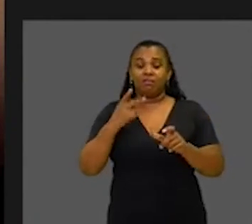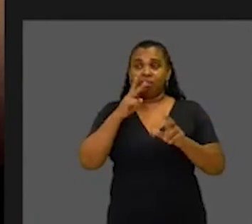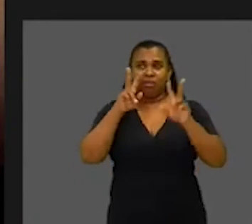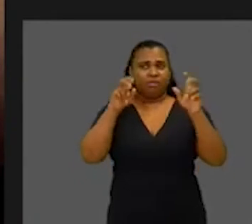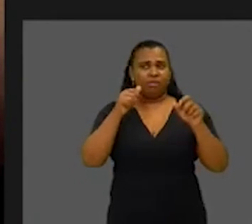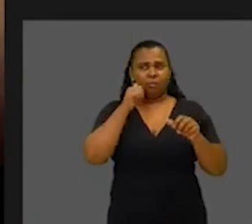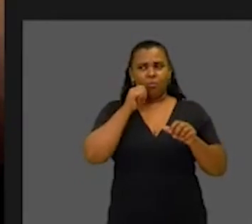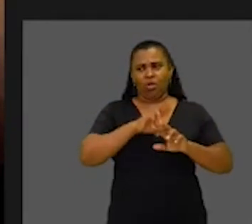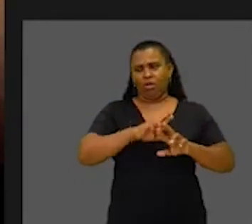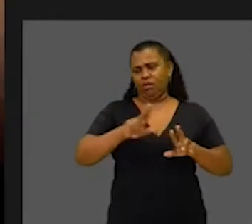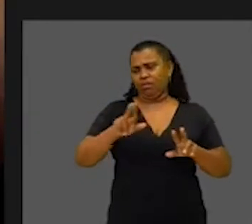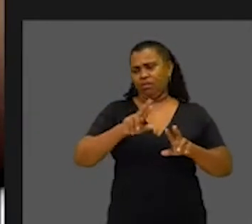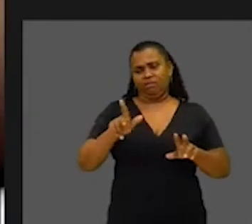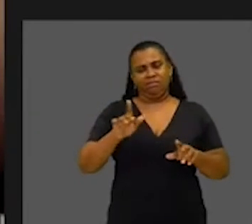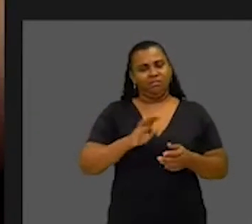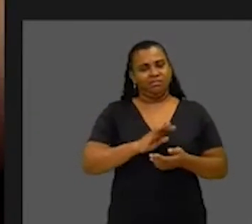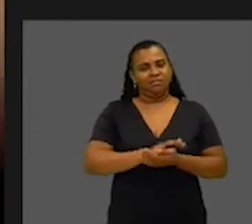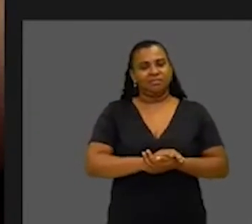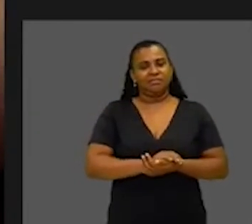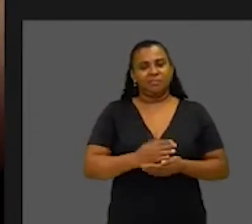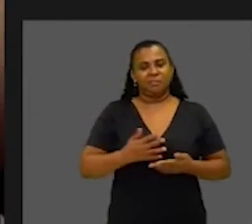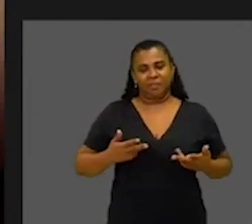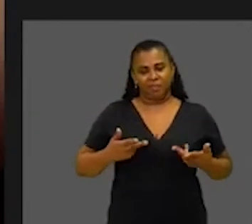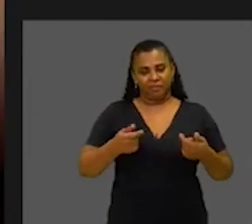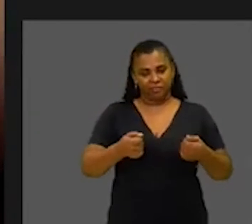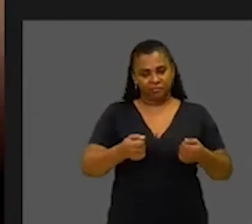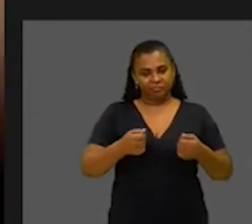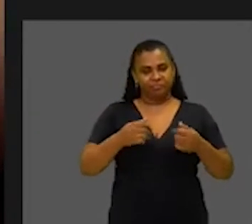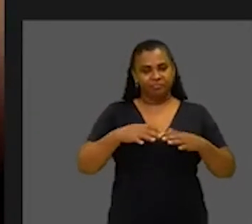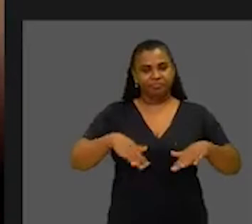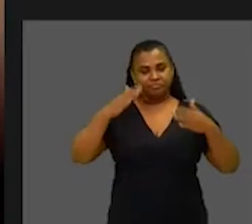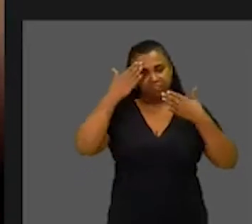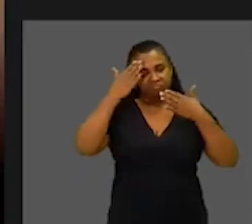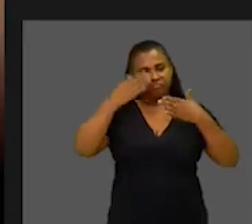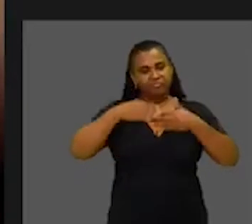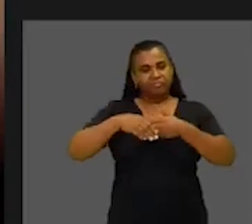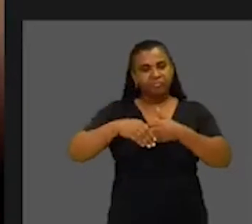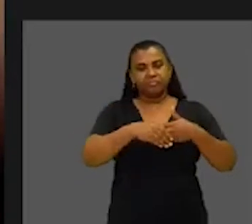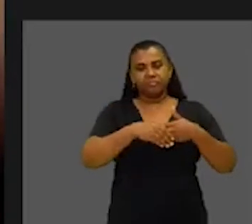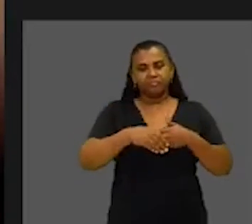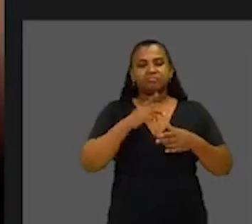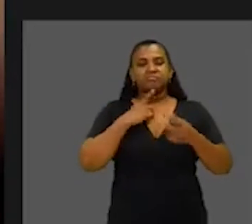bom então a bom feitos os agradecimentos eu gostaria de iniciar minha sala então